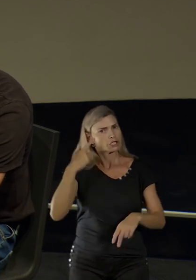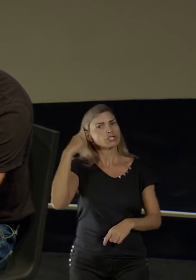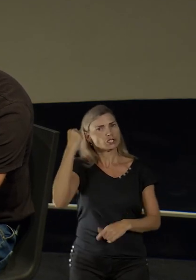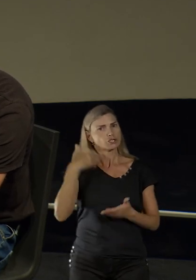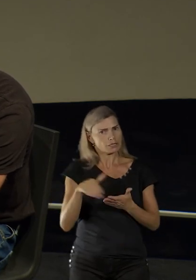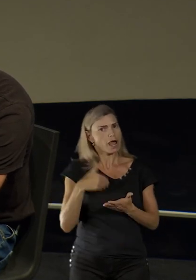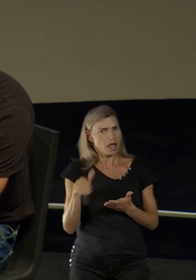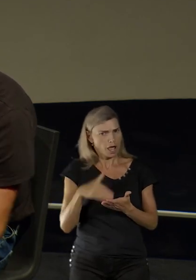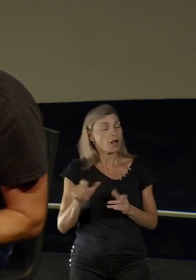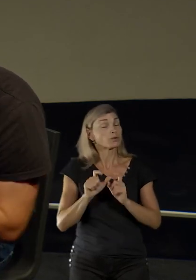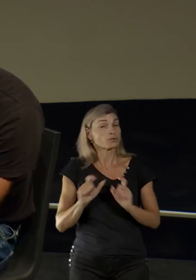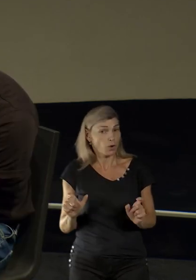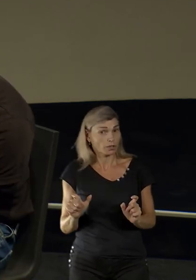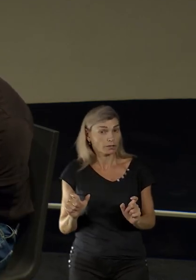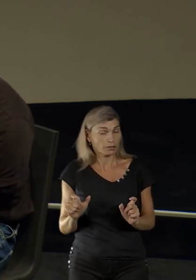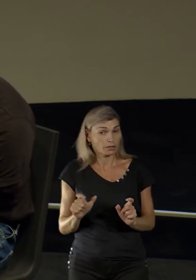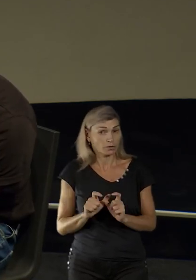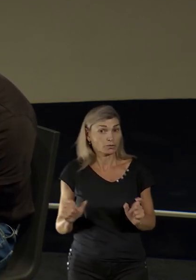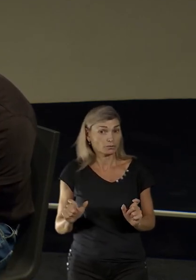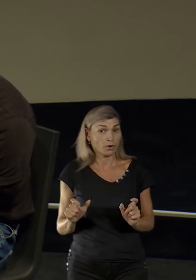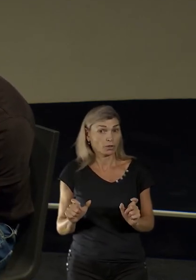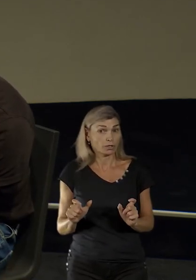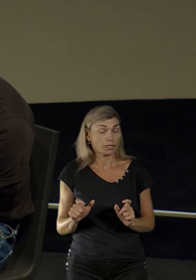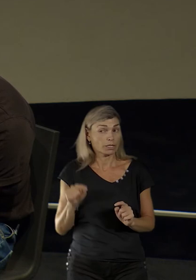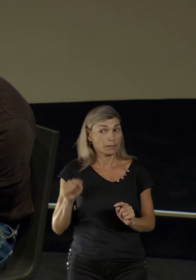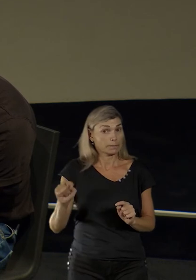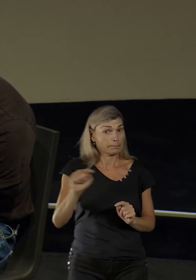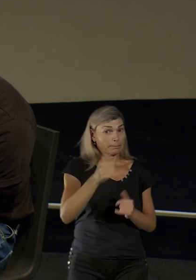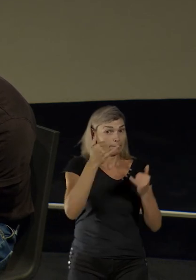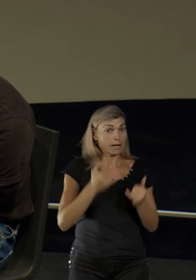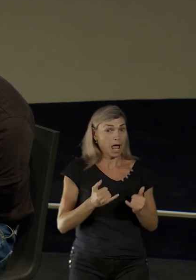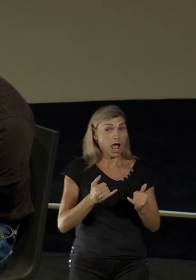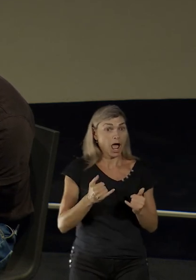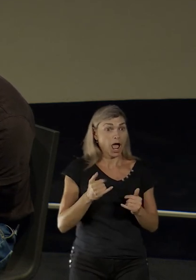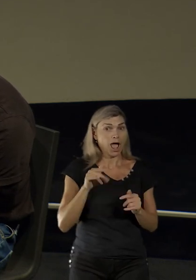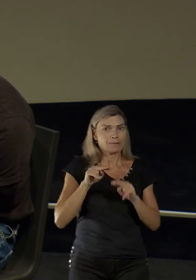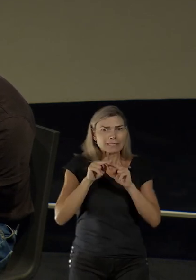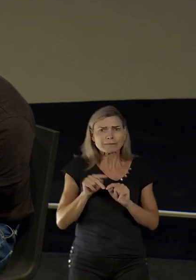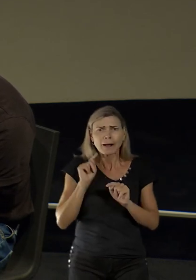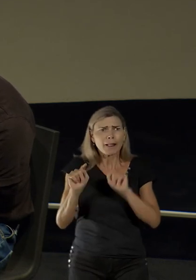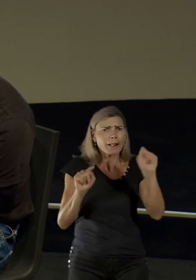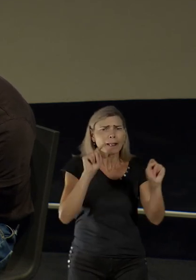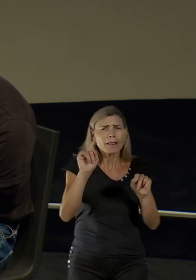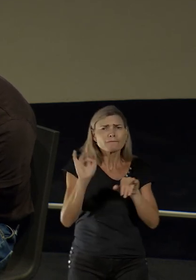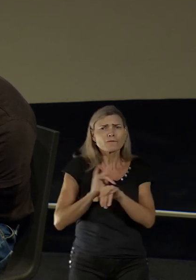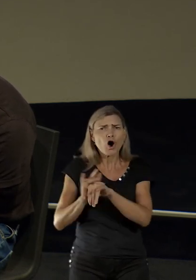Právě proto, že až ta volná plocha nebude, tak jsou dvě možnosti.